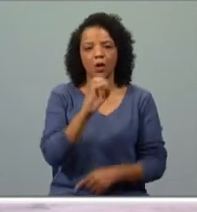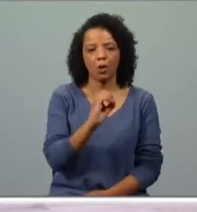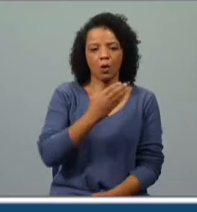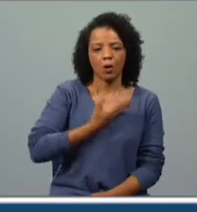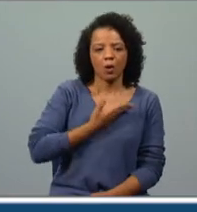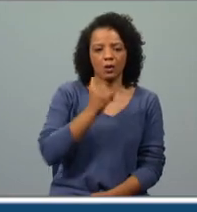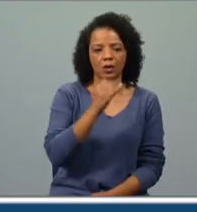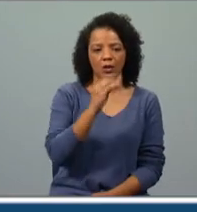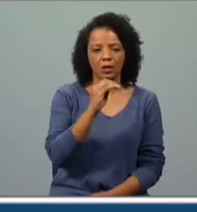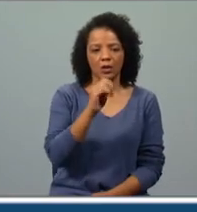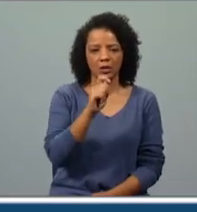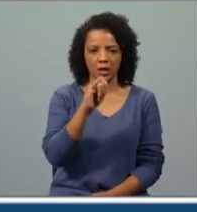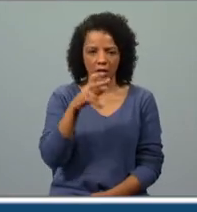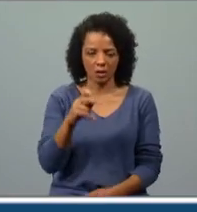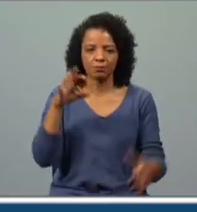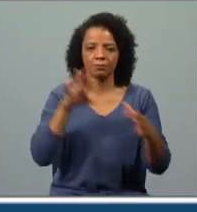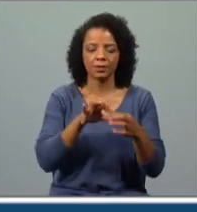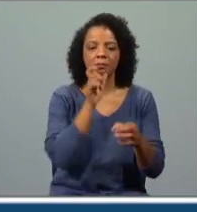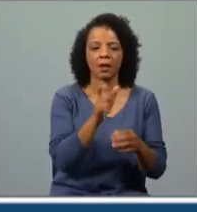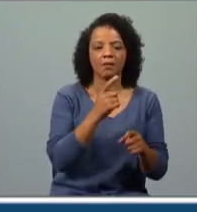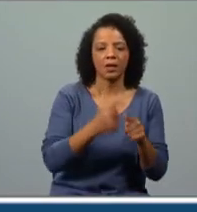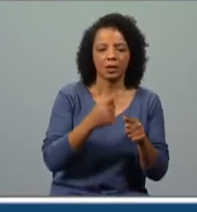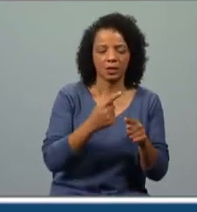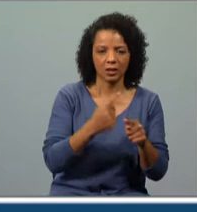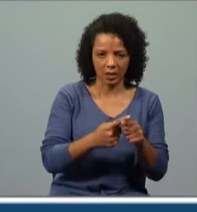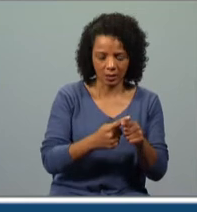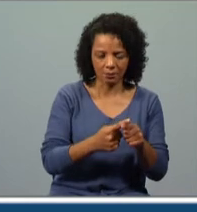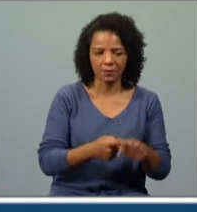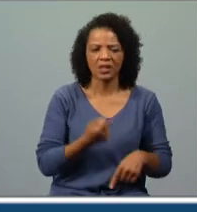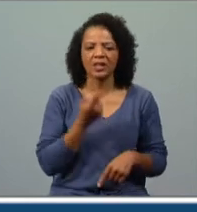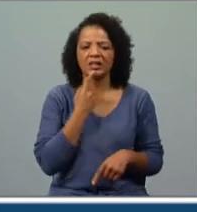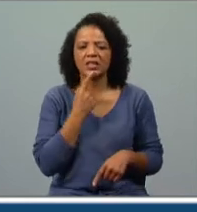grego ou de seus como vimos também a animação EA letra significa a história 希臘人或他的，我們也看到了EA字母動畫意味著故事